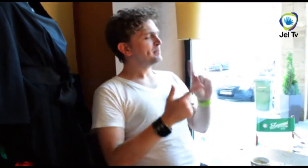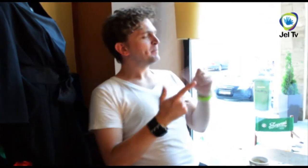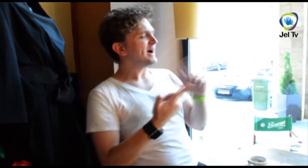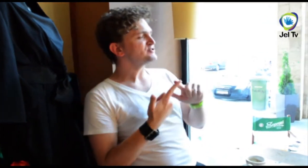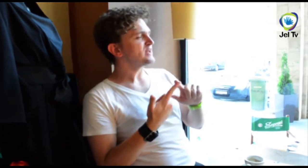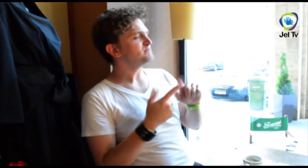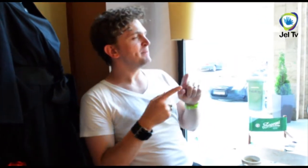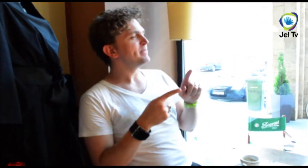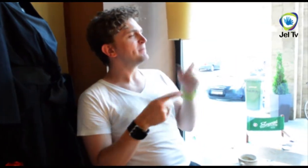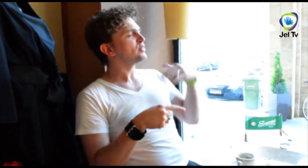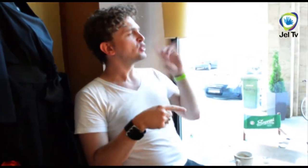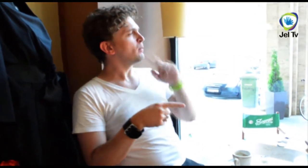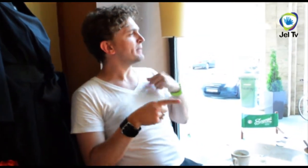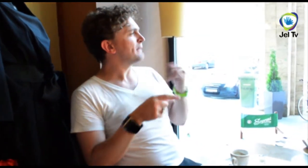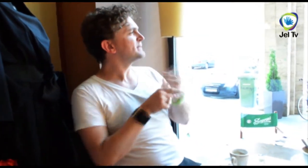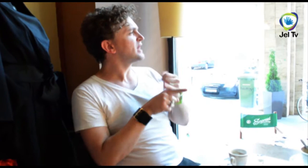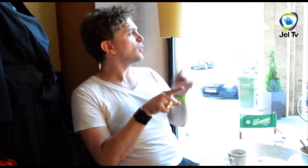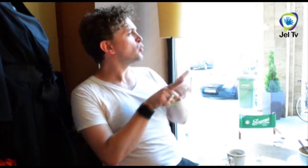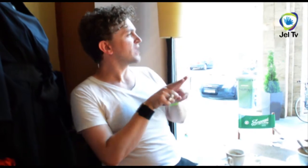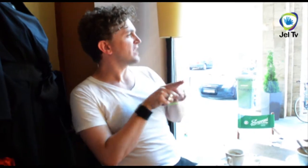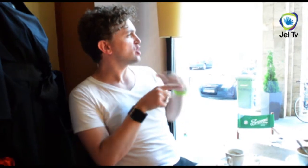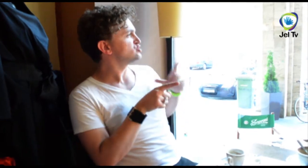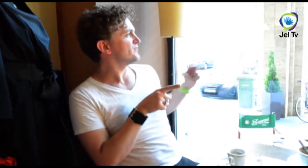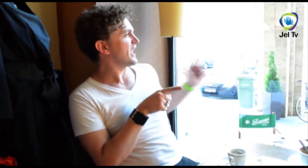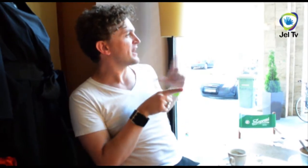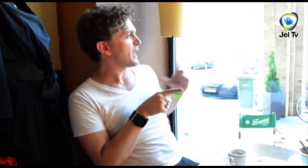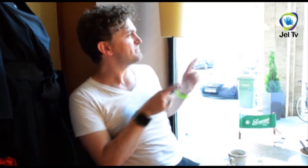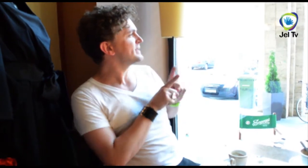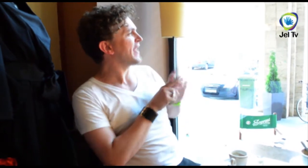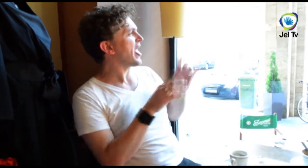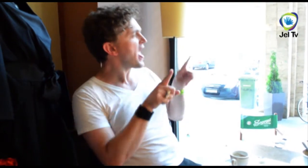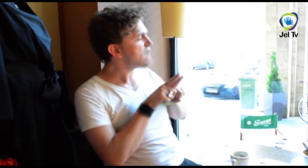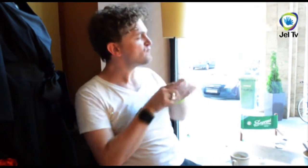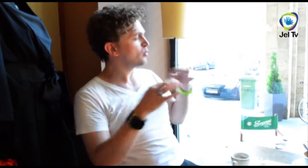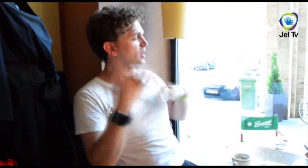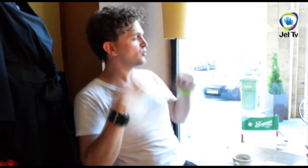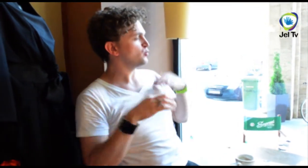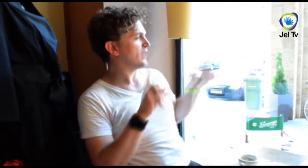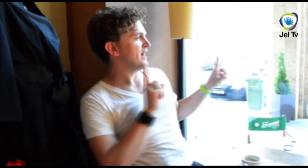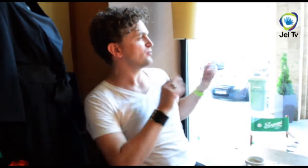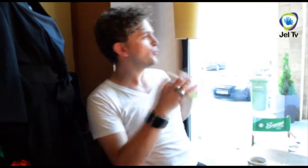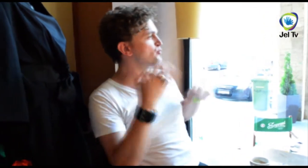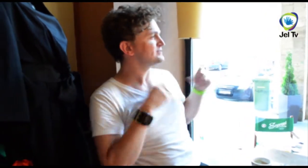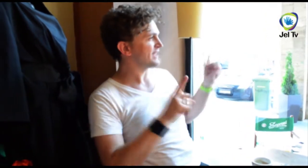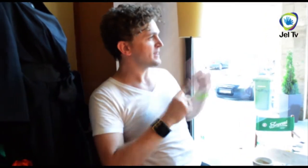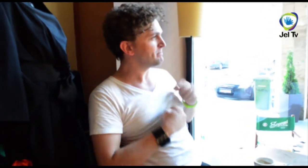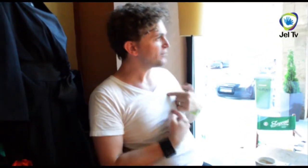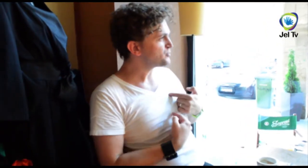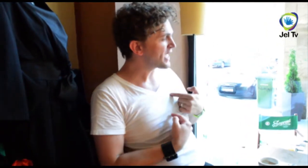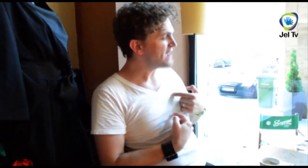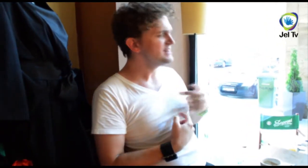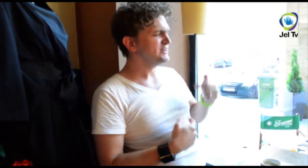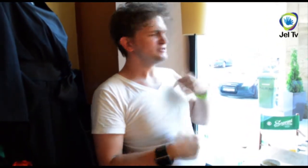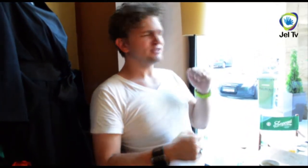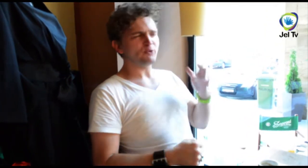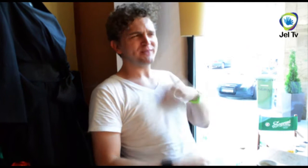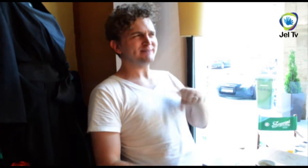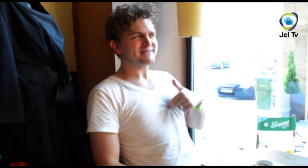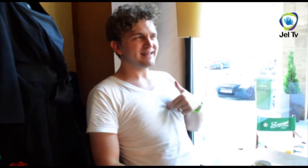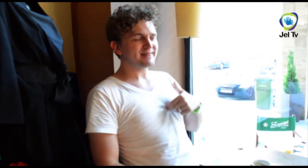A másik, Nagymamámnál az unokatestvéremmel mindig egyforma ruhában öltöztettek minket...